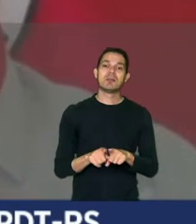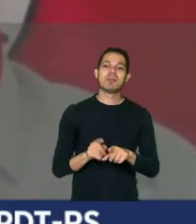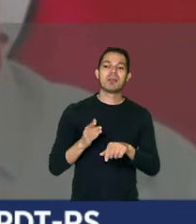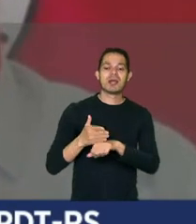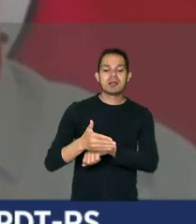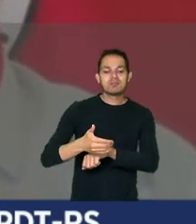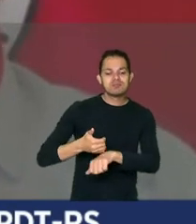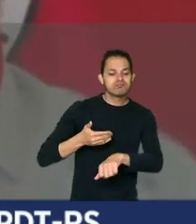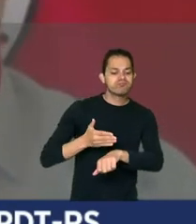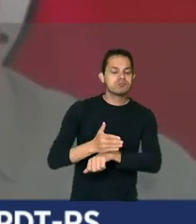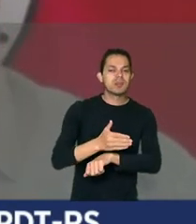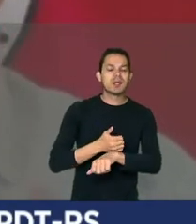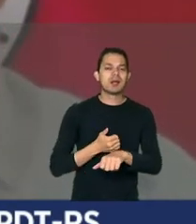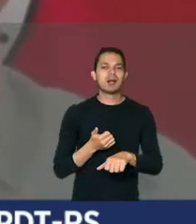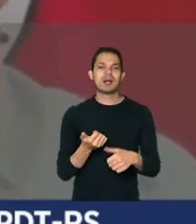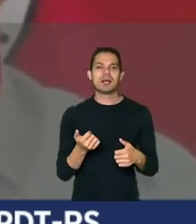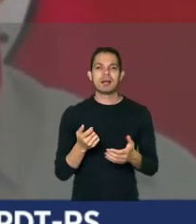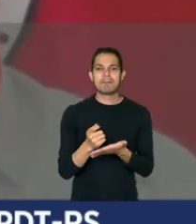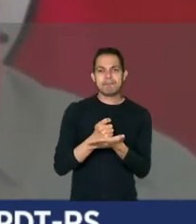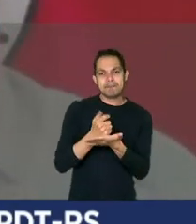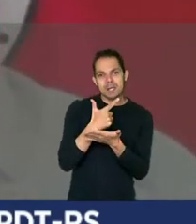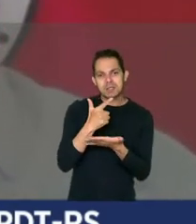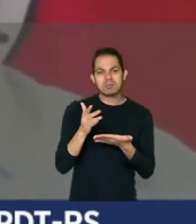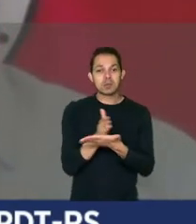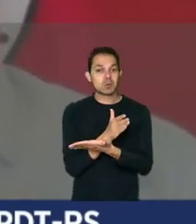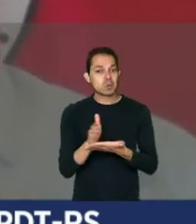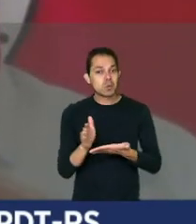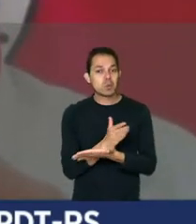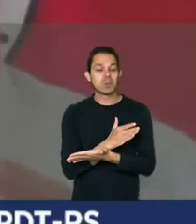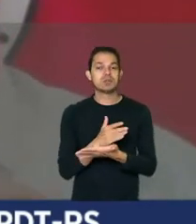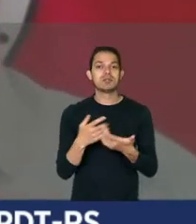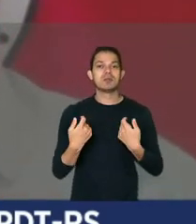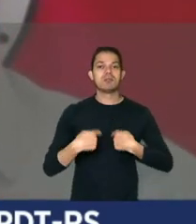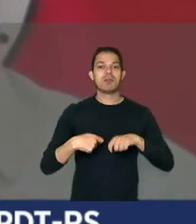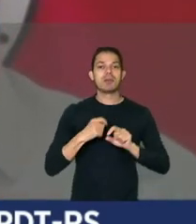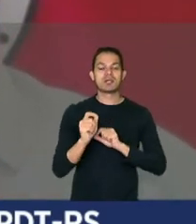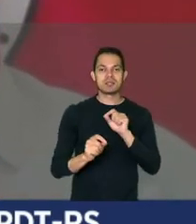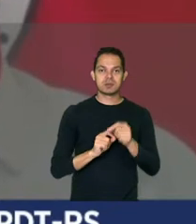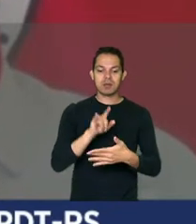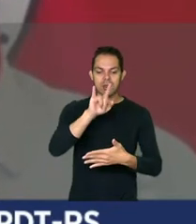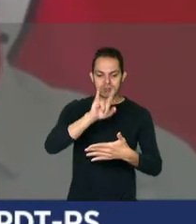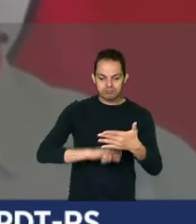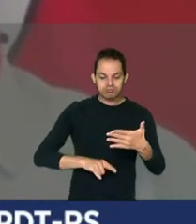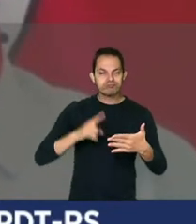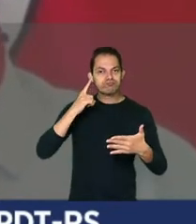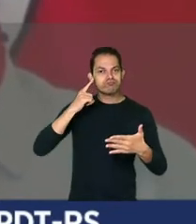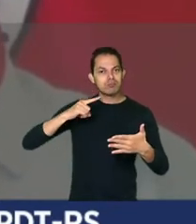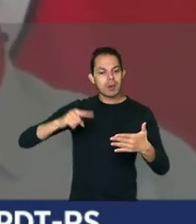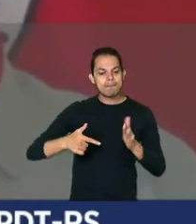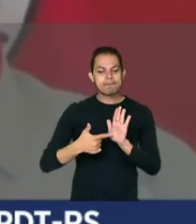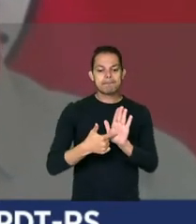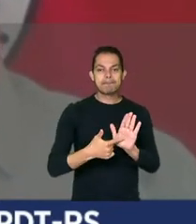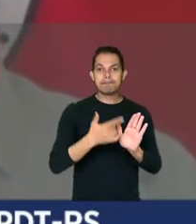DE CARROS, POR EXEMPLO, ACESSO ATÉ MESMO A DETERMINADOS MEDICAMENTOS, É PRECISO QUE TENHA ESSE LAUDO. SÓ QUE HOJE A PESSOA COM DEFICIÊNCIA